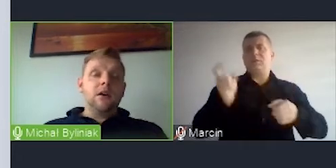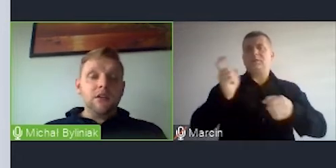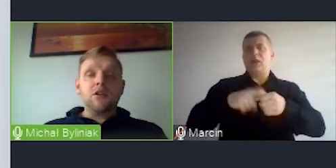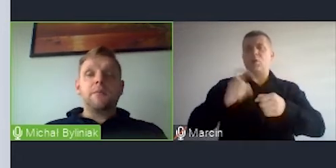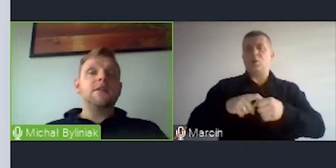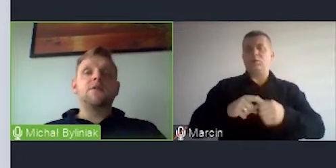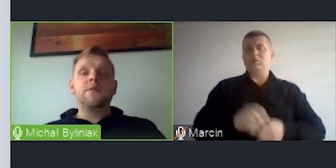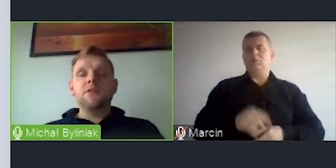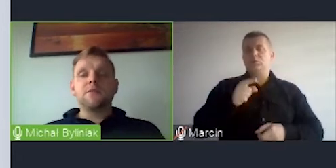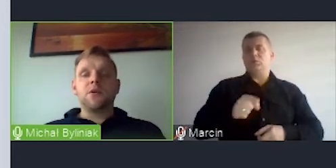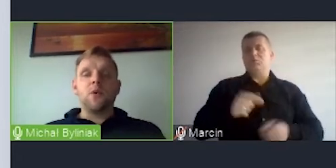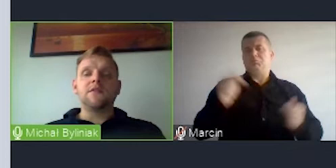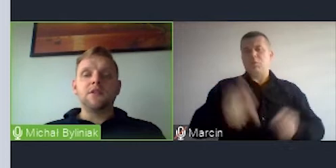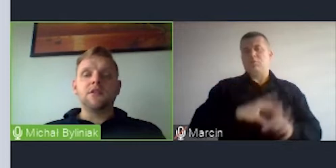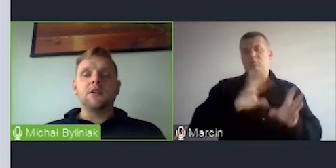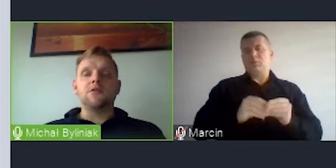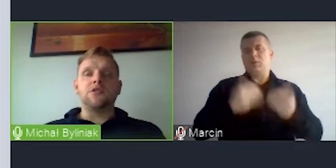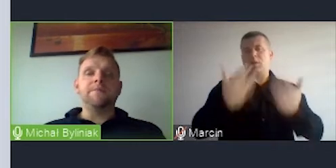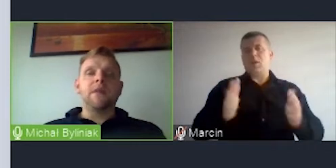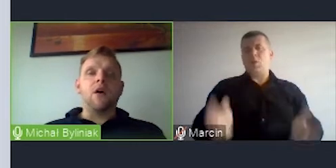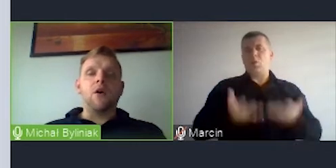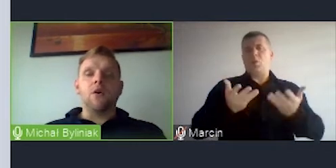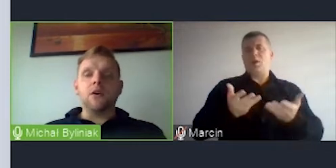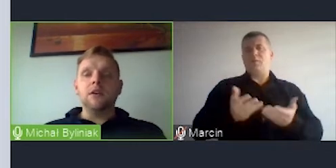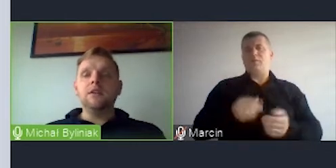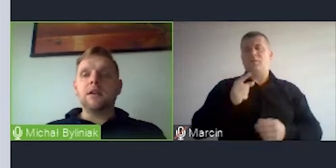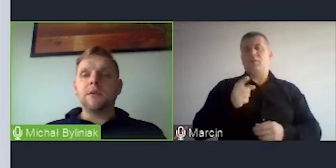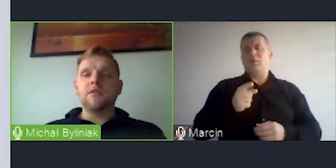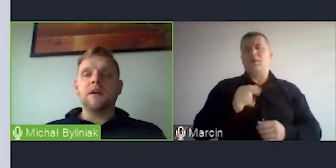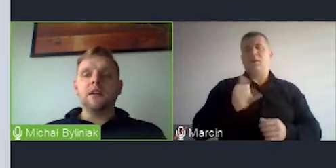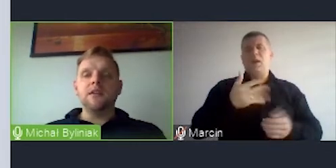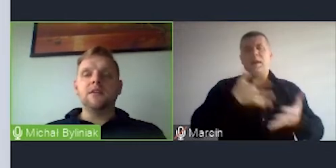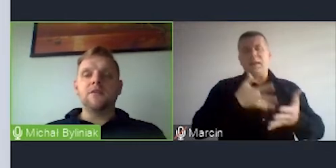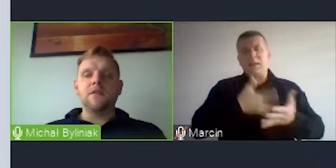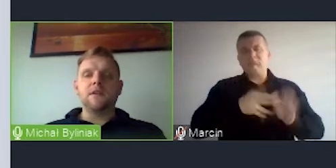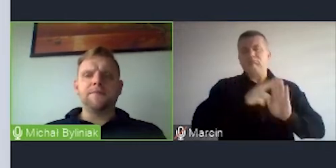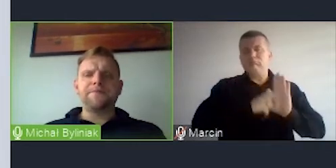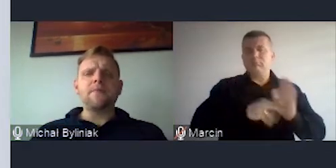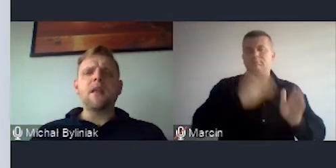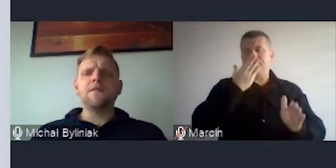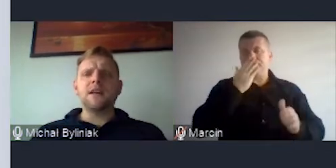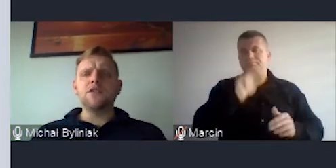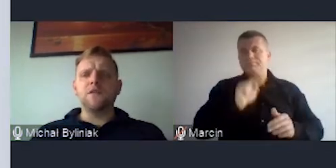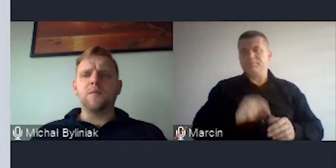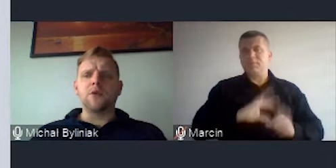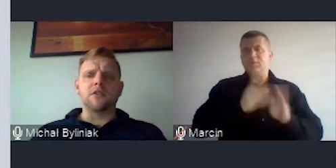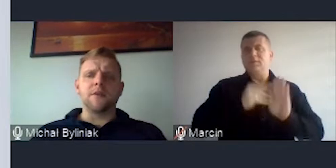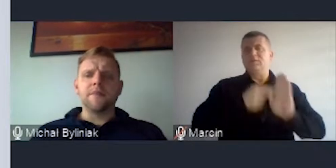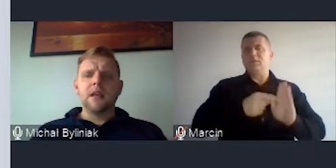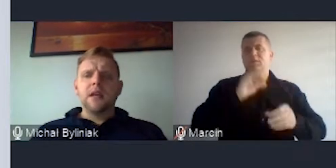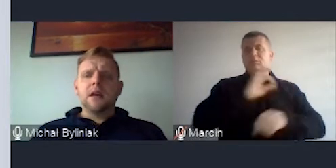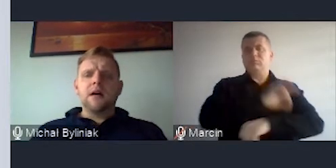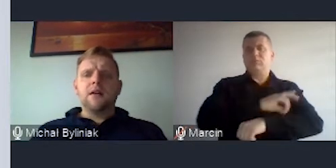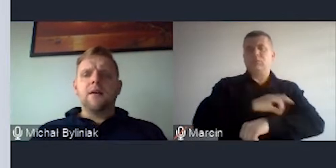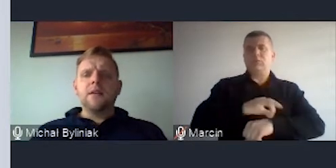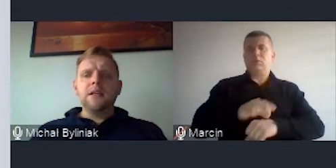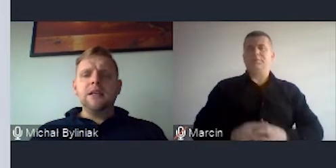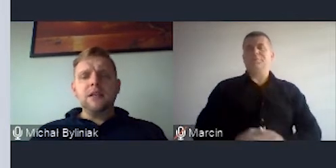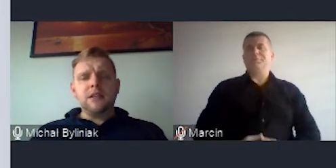I to Państwu powinno sporo ułatwić, jeżeli chodzi o interpretowanie i identyfikowanie wskaźników w projekcie.